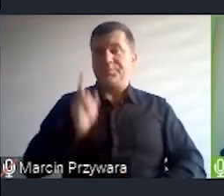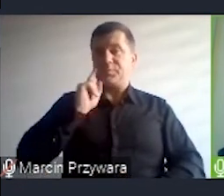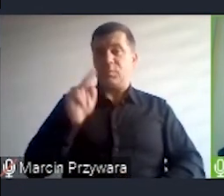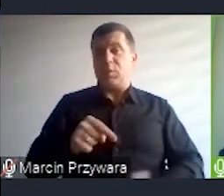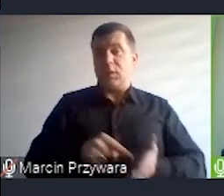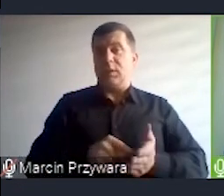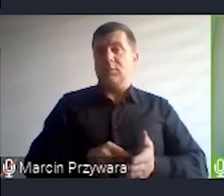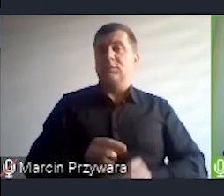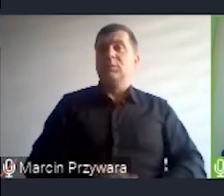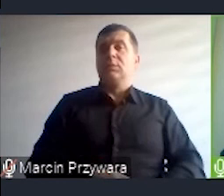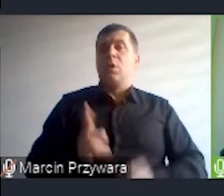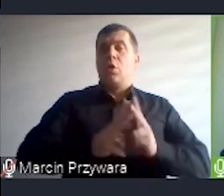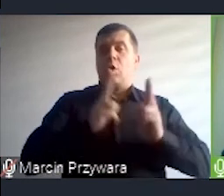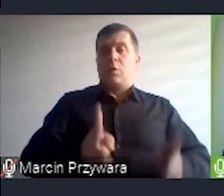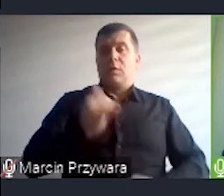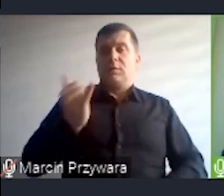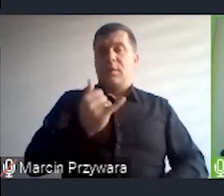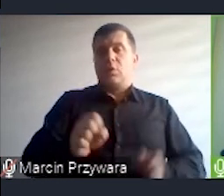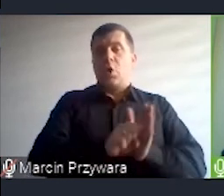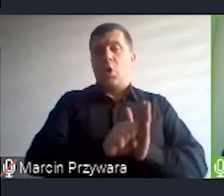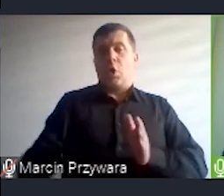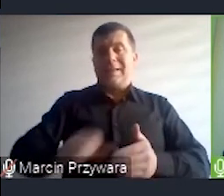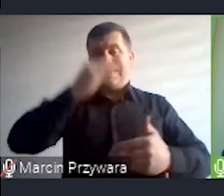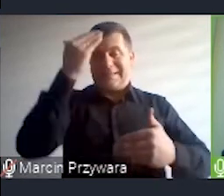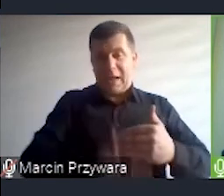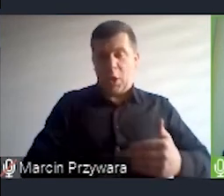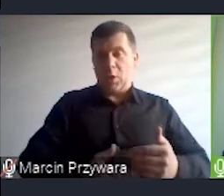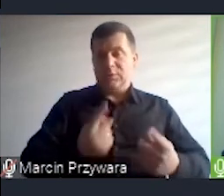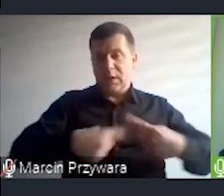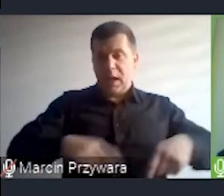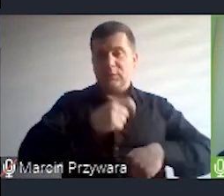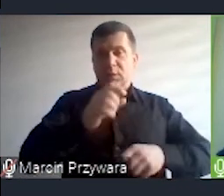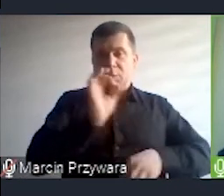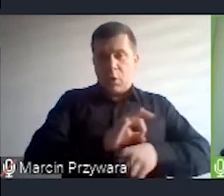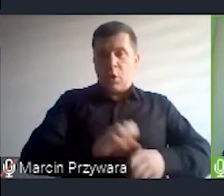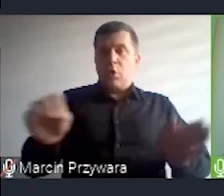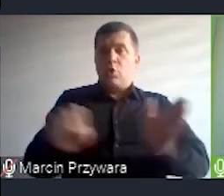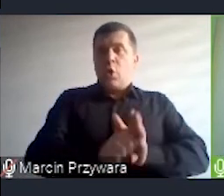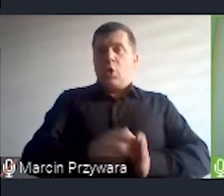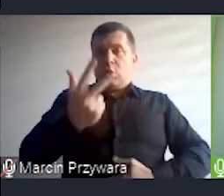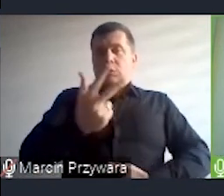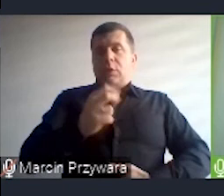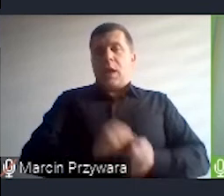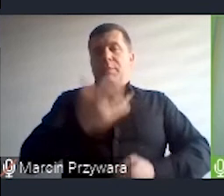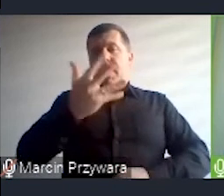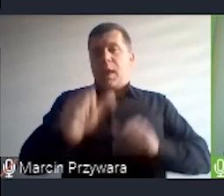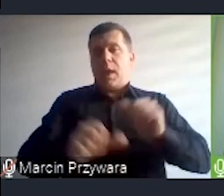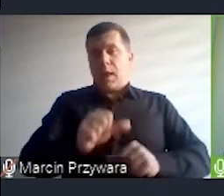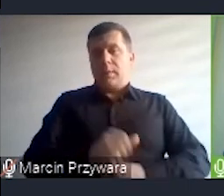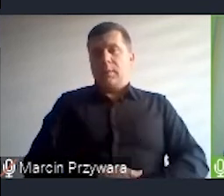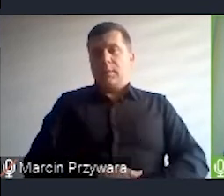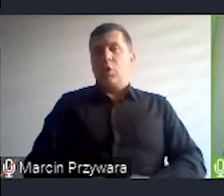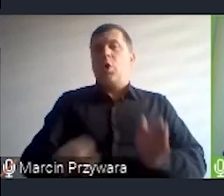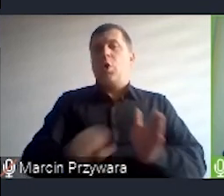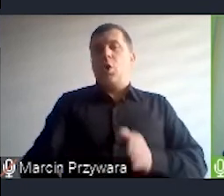Czyli okres trwałości biegnie od zakończenia realizacji projektu do 3 lub 5 lat od tej płatności końcowej,